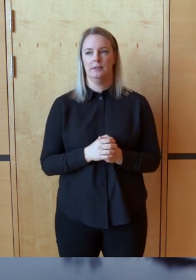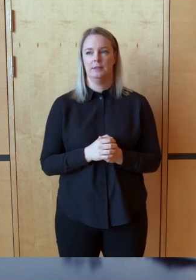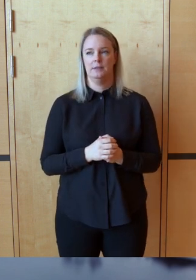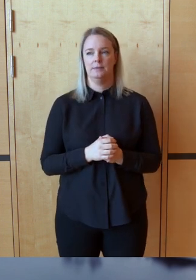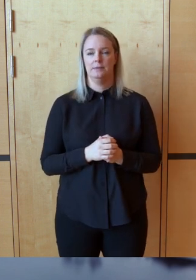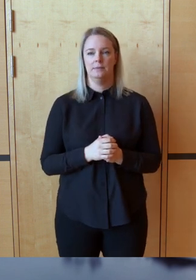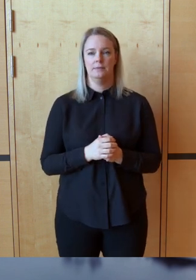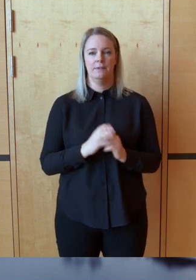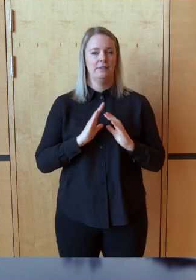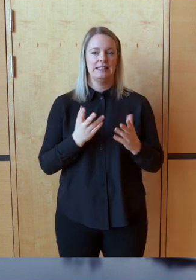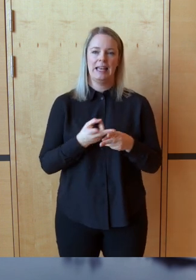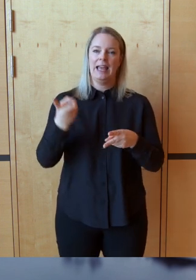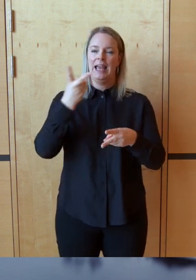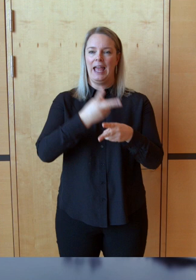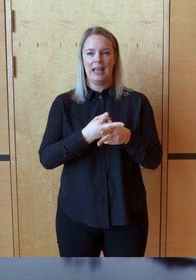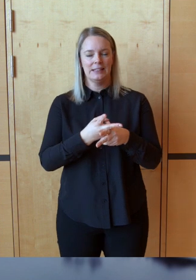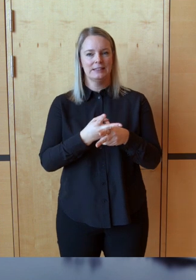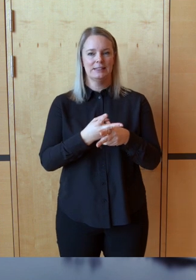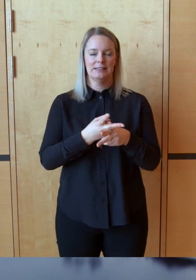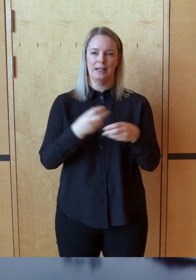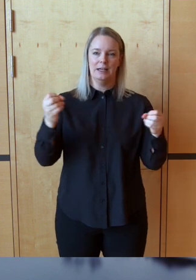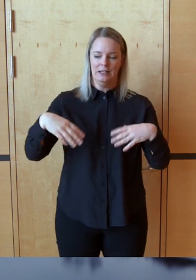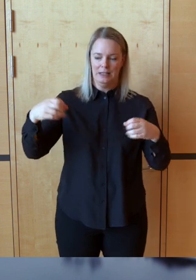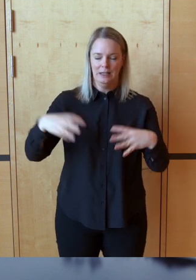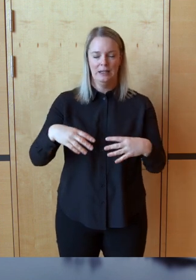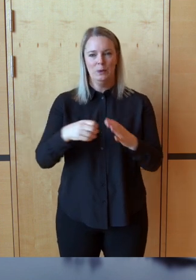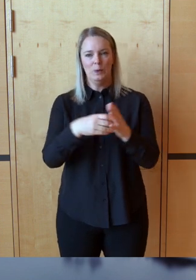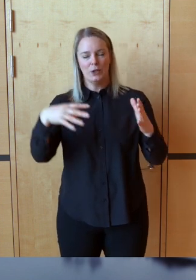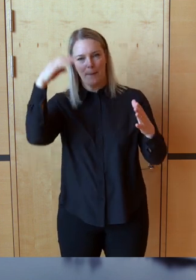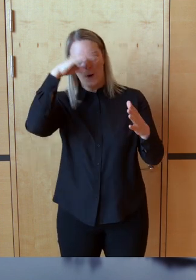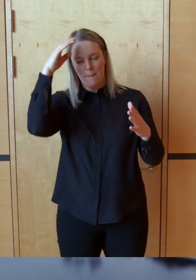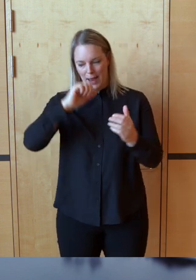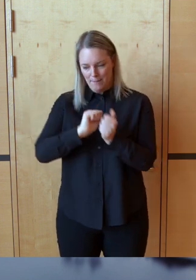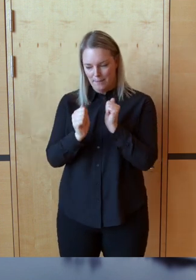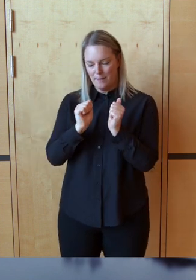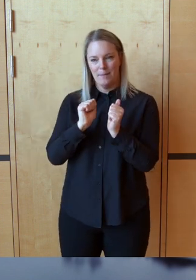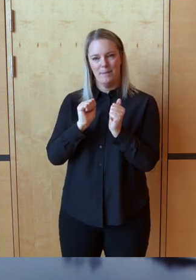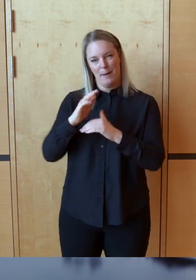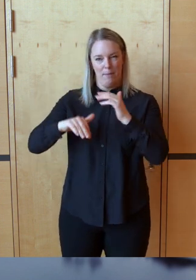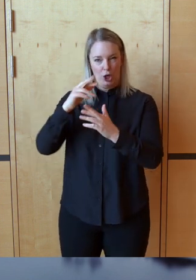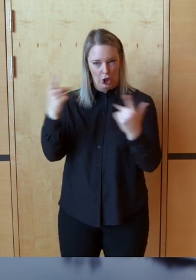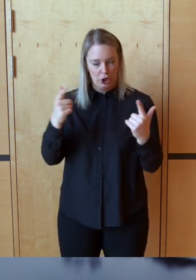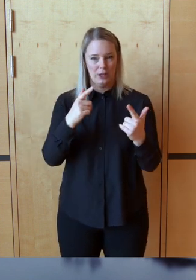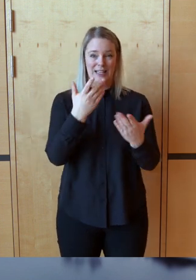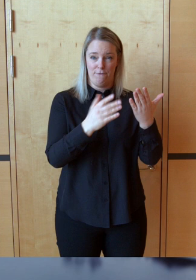Extra kostnader som uppstår på grund av problem I samband med renoveringen heller Och det är så men